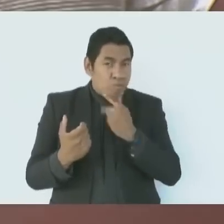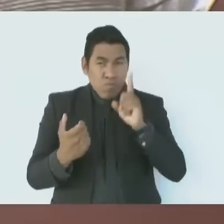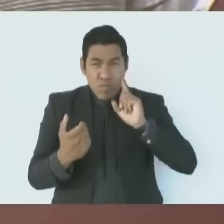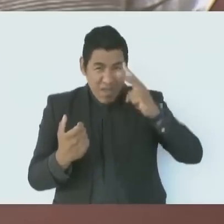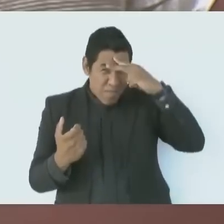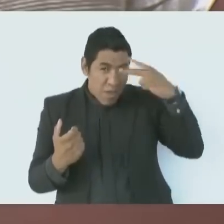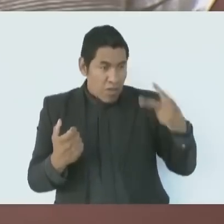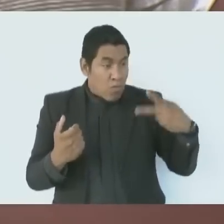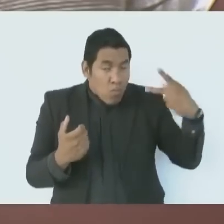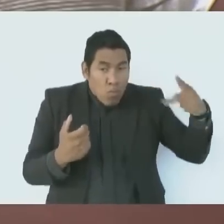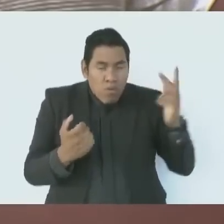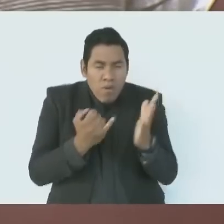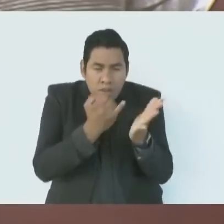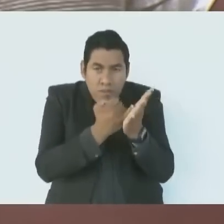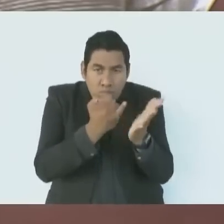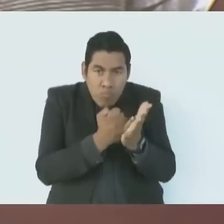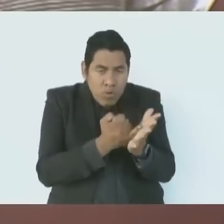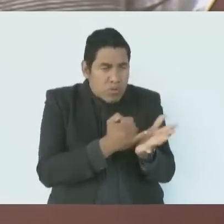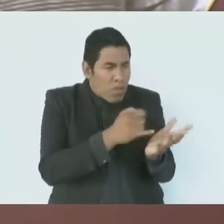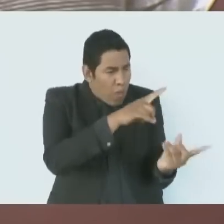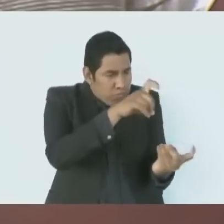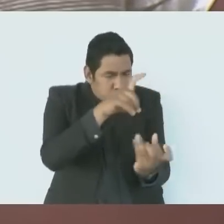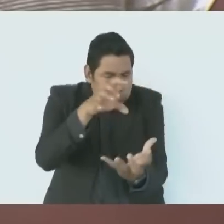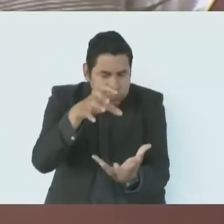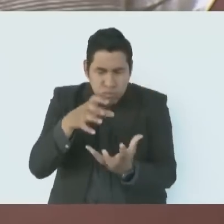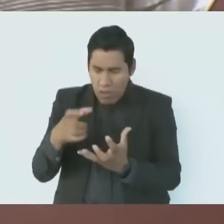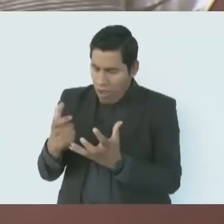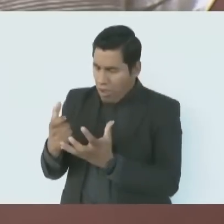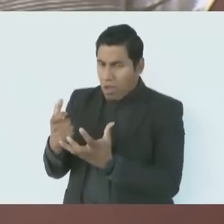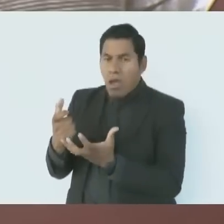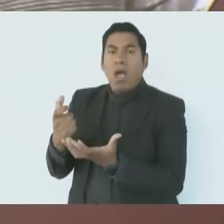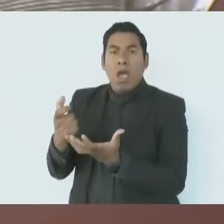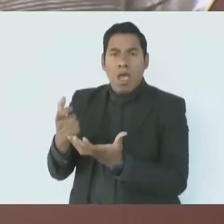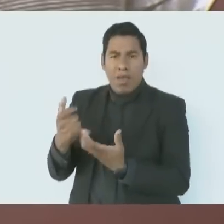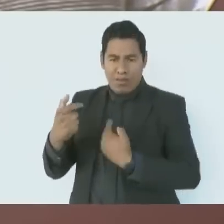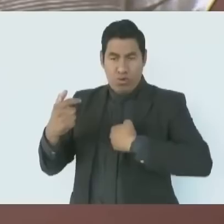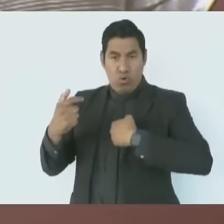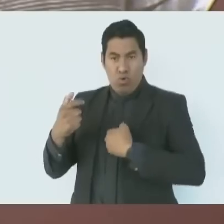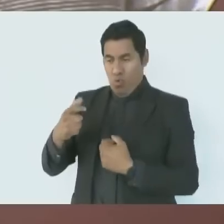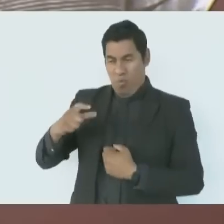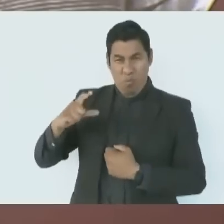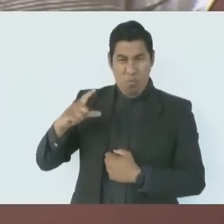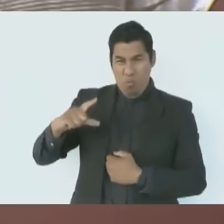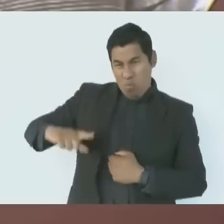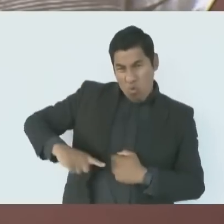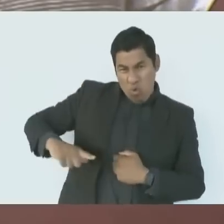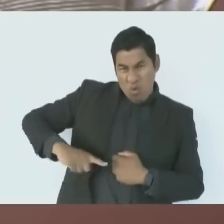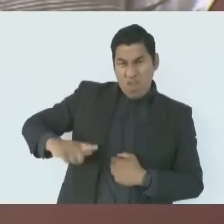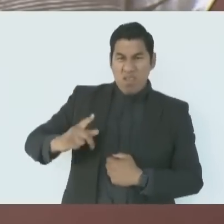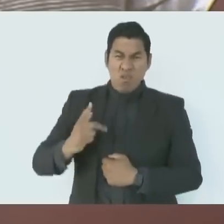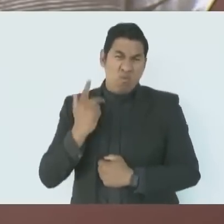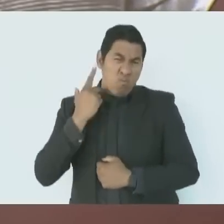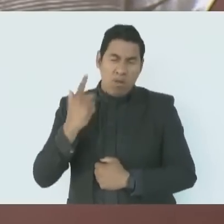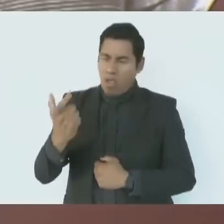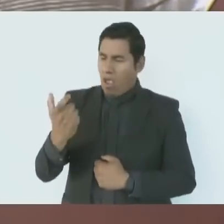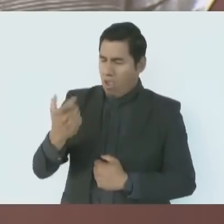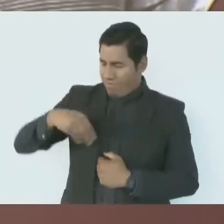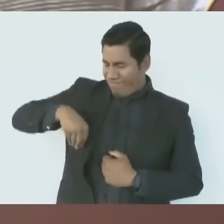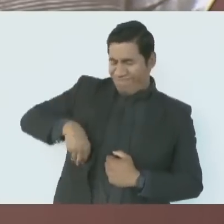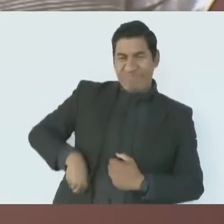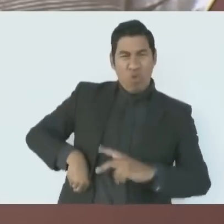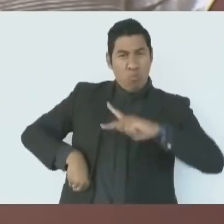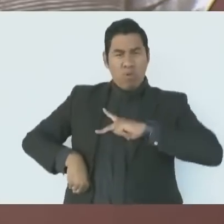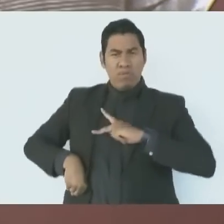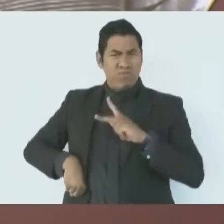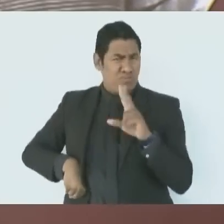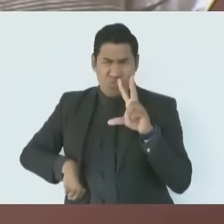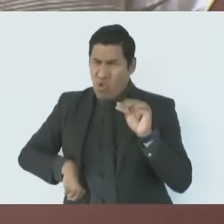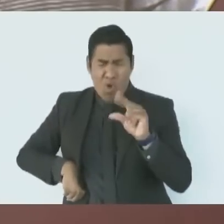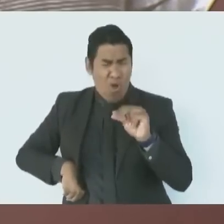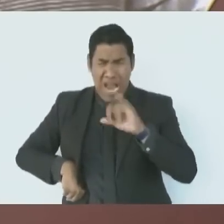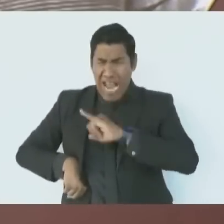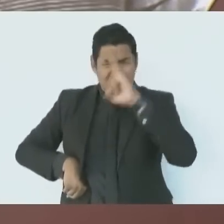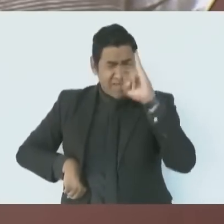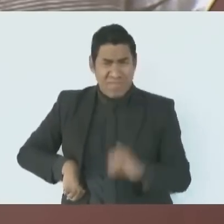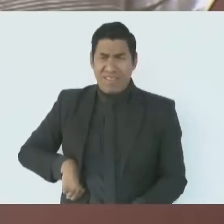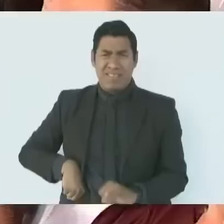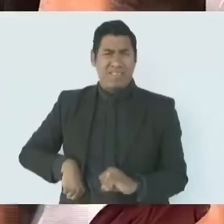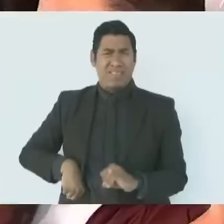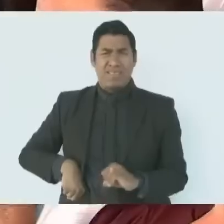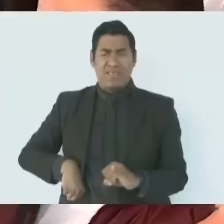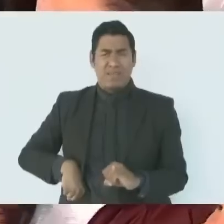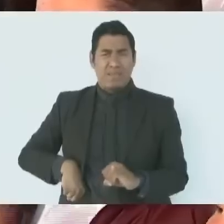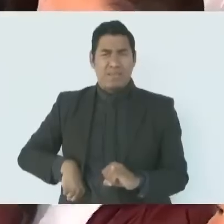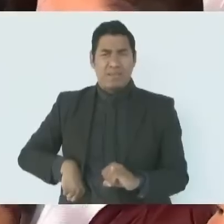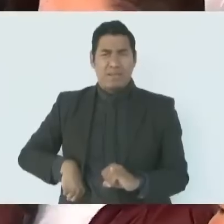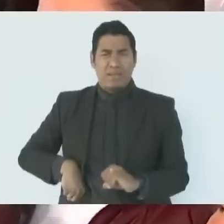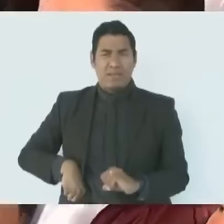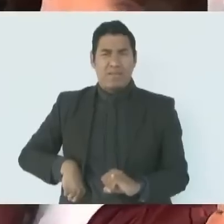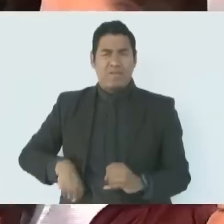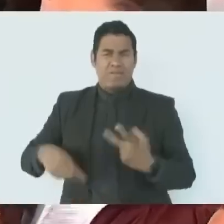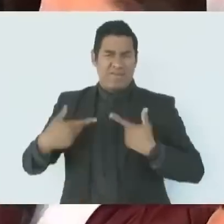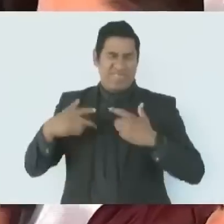sus impuestos no debe irse a la bolsa Privada de ningún gobernante cero corrupción en los gobiernos